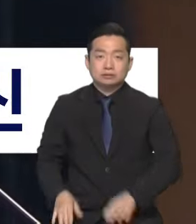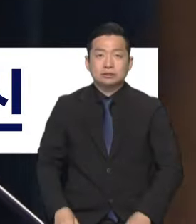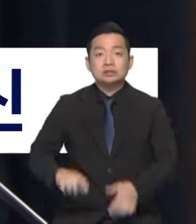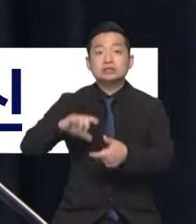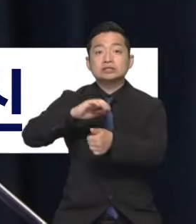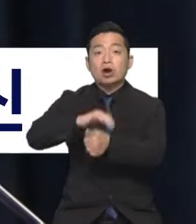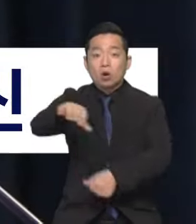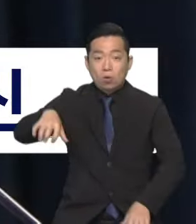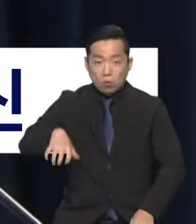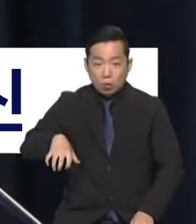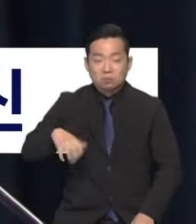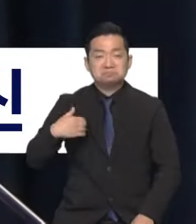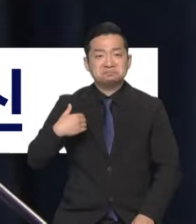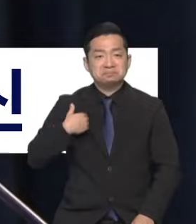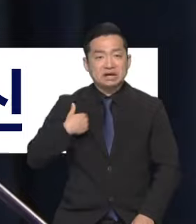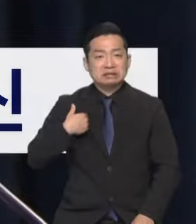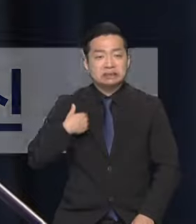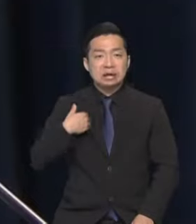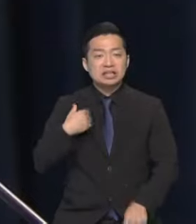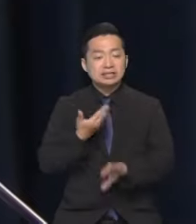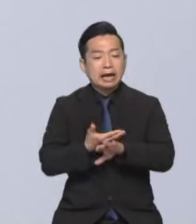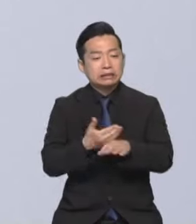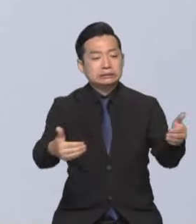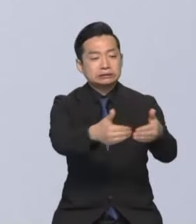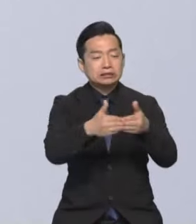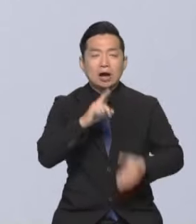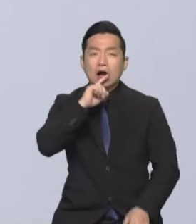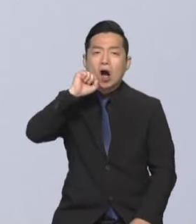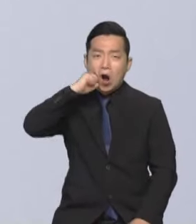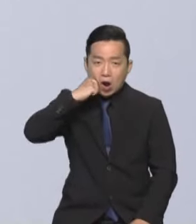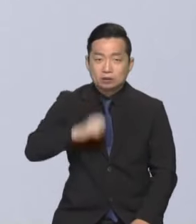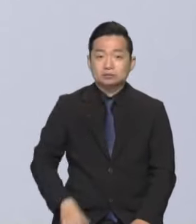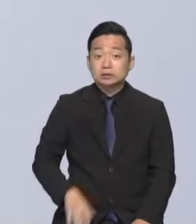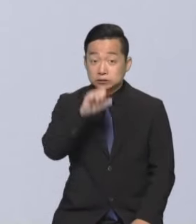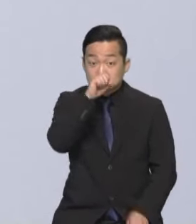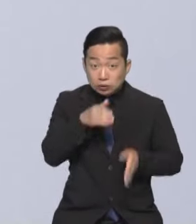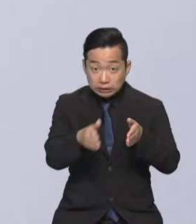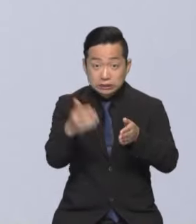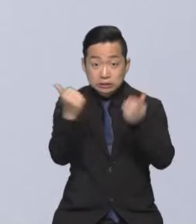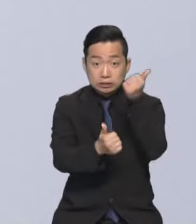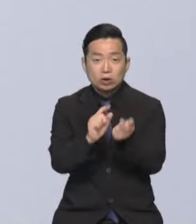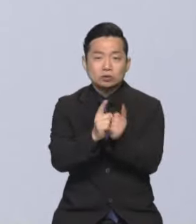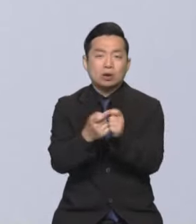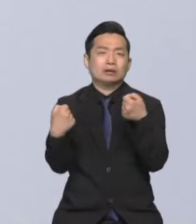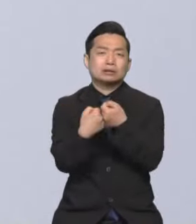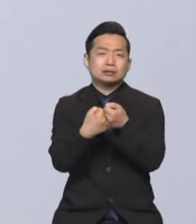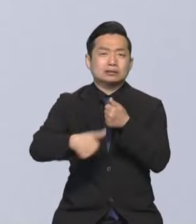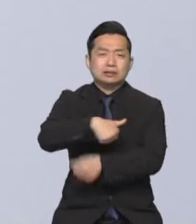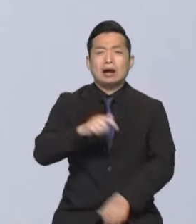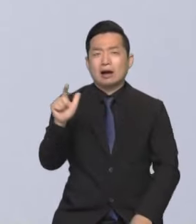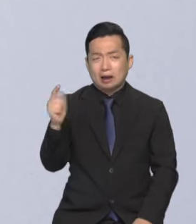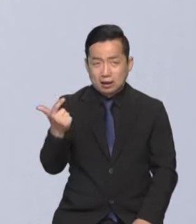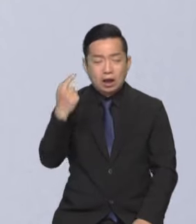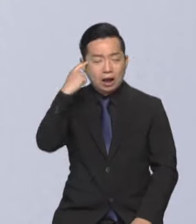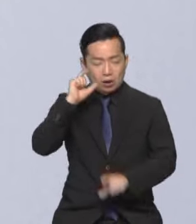확장성이 부족하다는 지적에 대해 좋은 길을 의원들이 서로 다퉈서 하는 상황이 아닌 만큼 고심 끝에 결정한 거라고